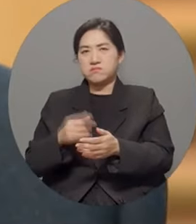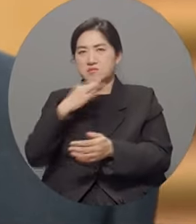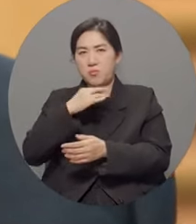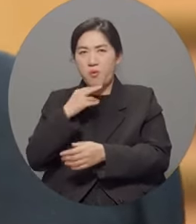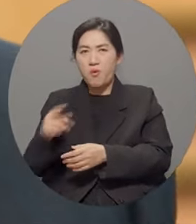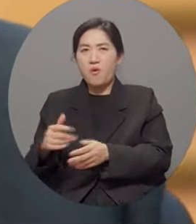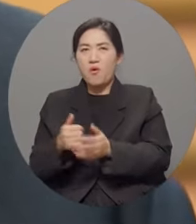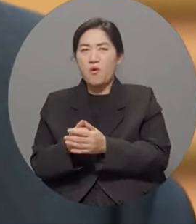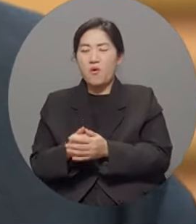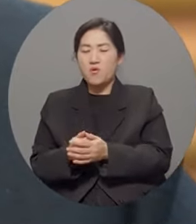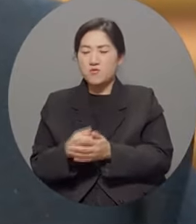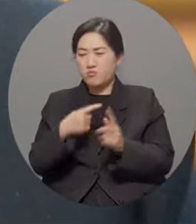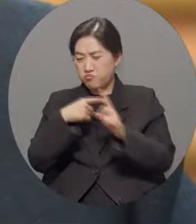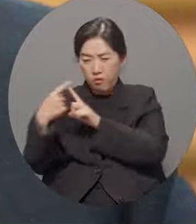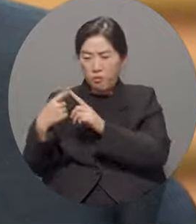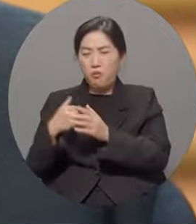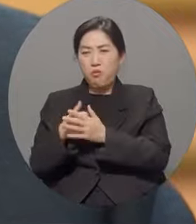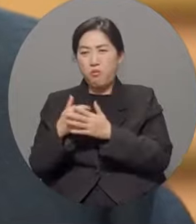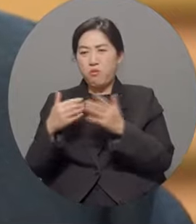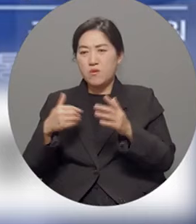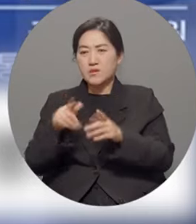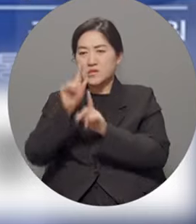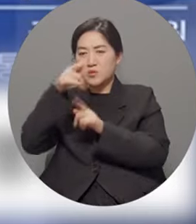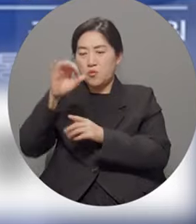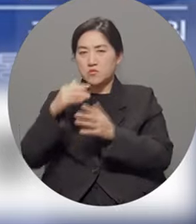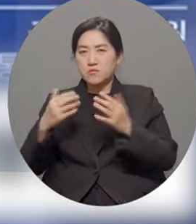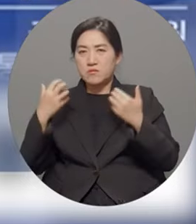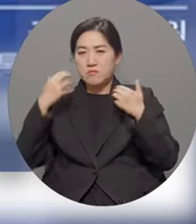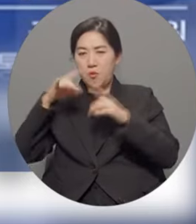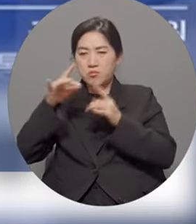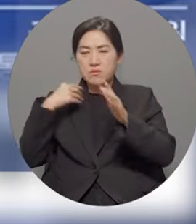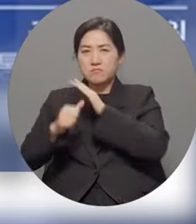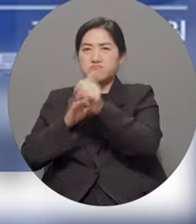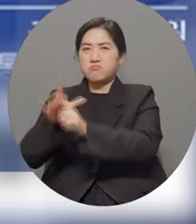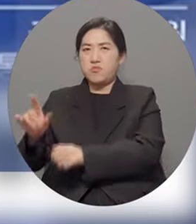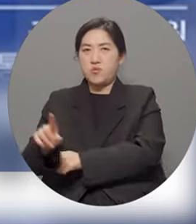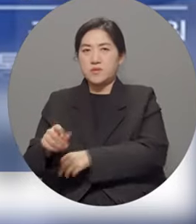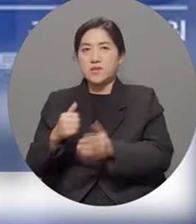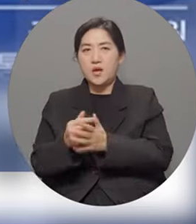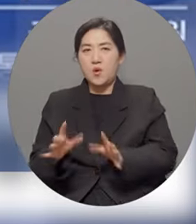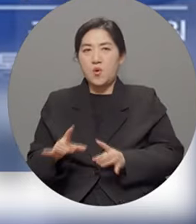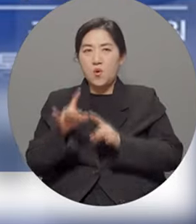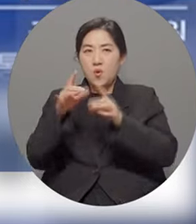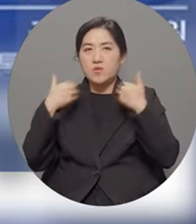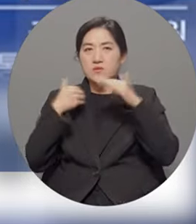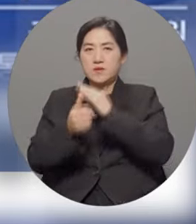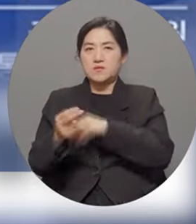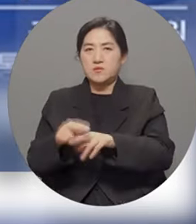대통령실이 무모하게 무턱대고 이종섭 대사임명을 밀어붙였다고 비판했습니다.